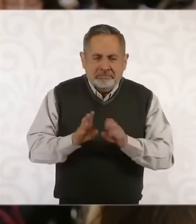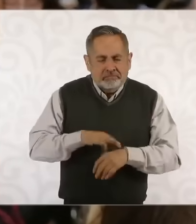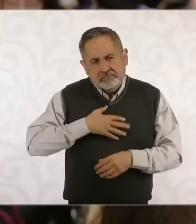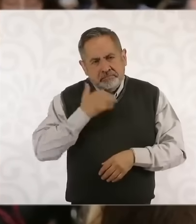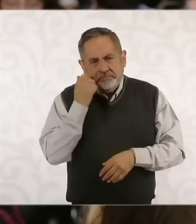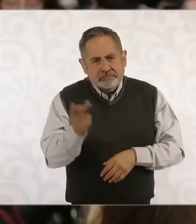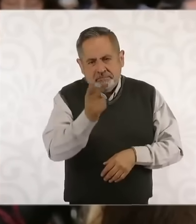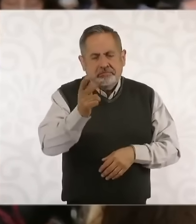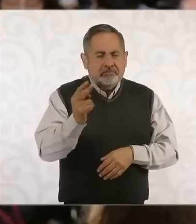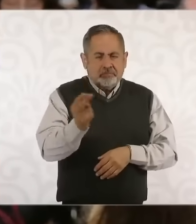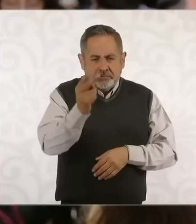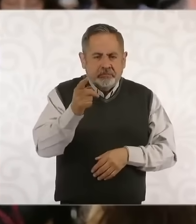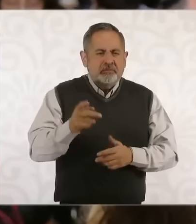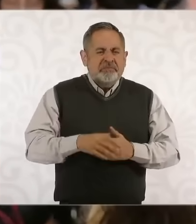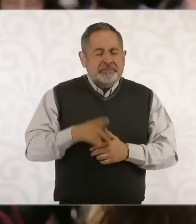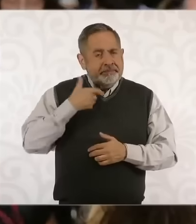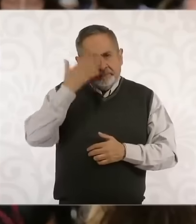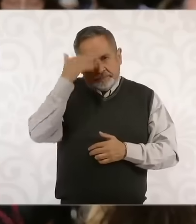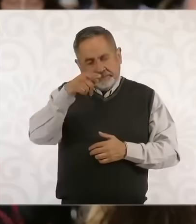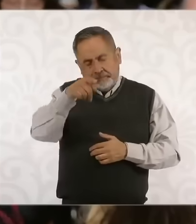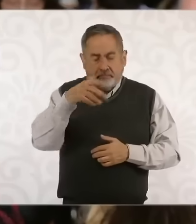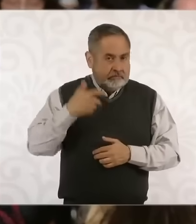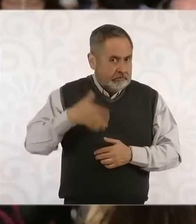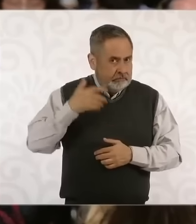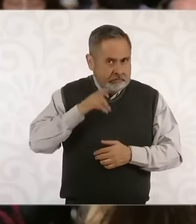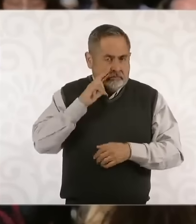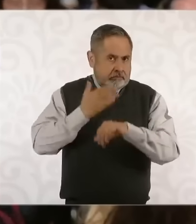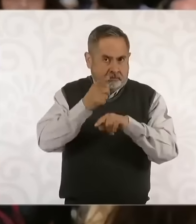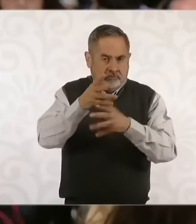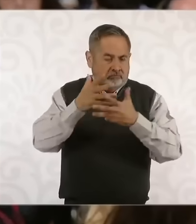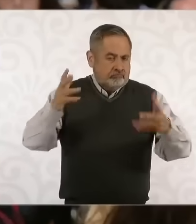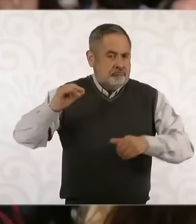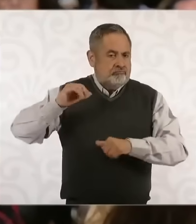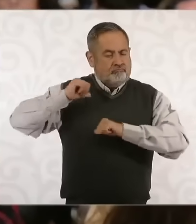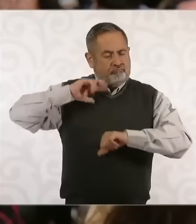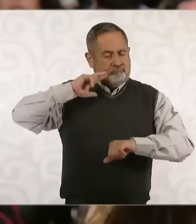a usted, eh sabiendo la responsabilidad que tiene como jefa del Estado mexicano, que hay